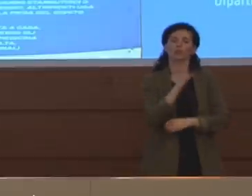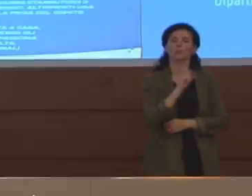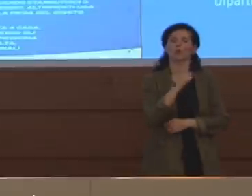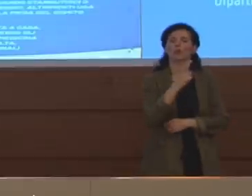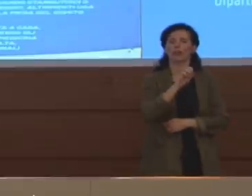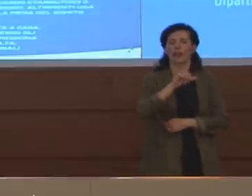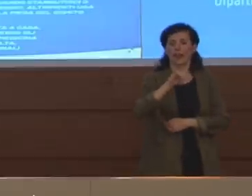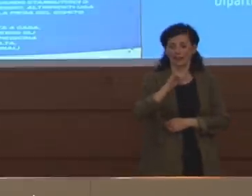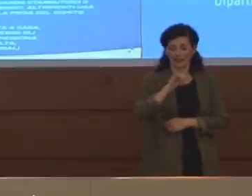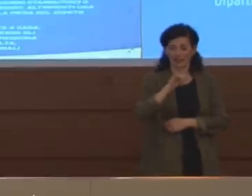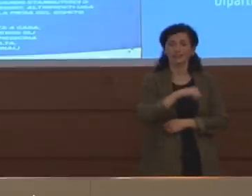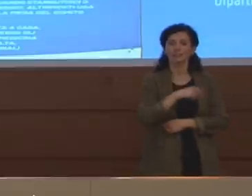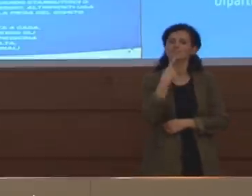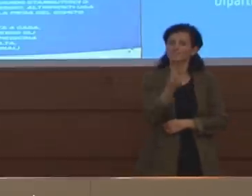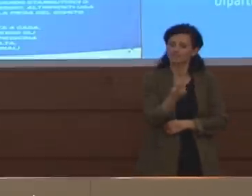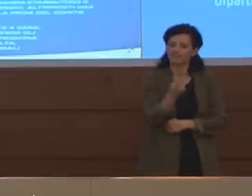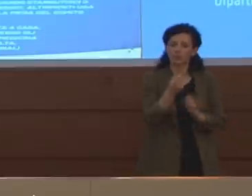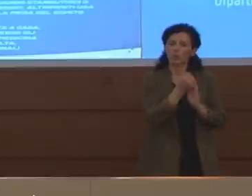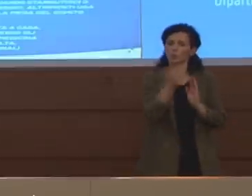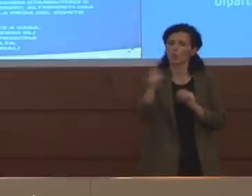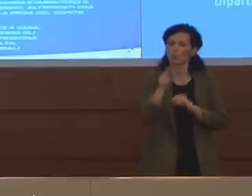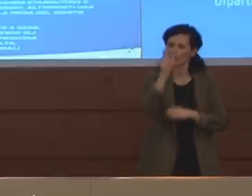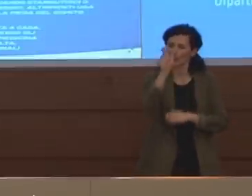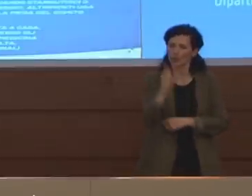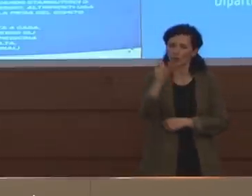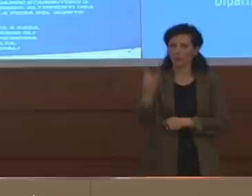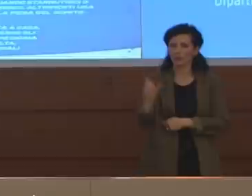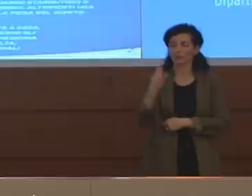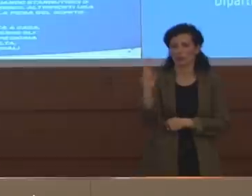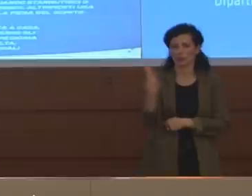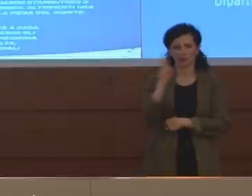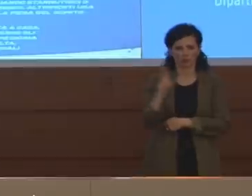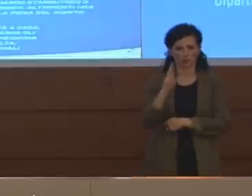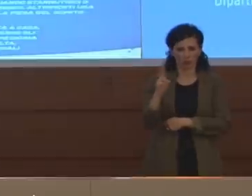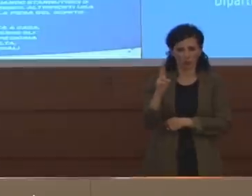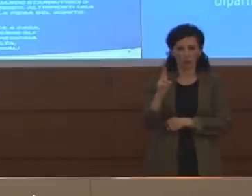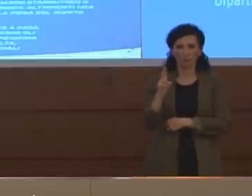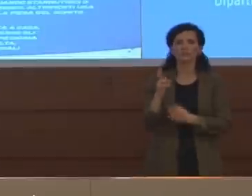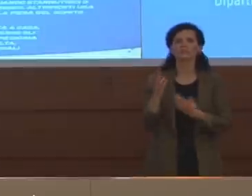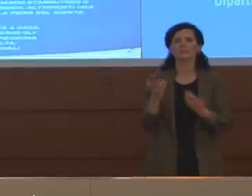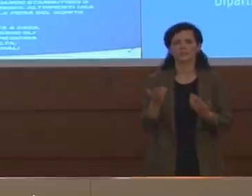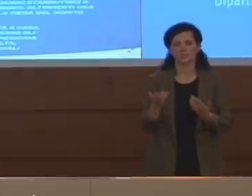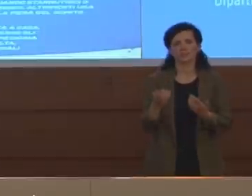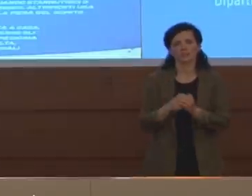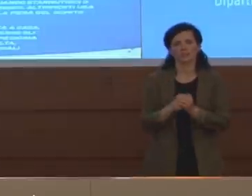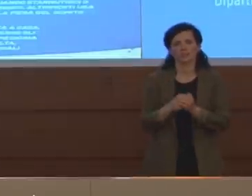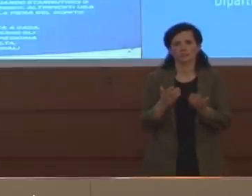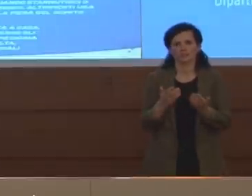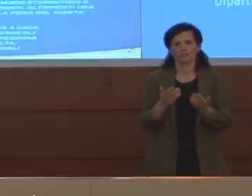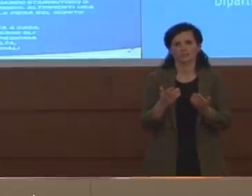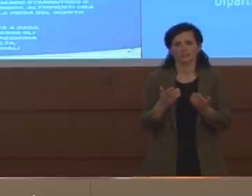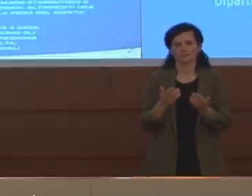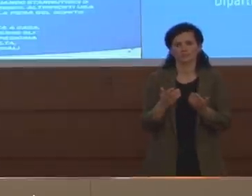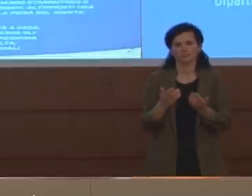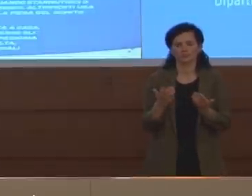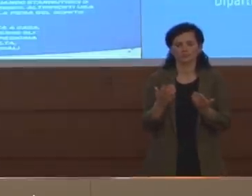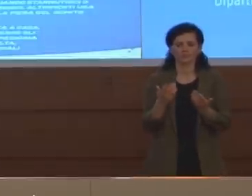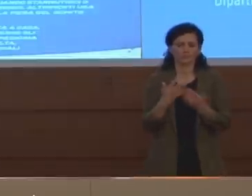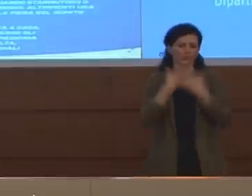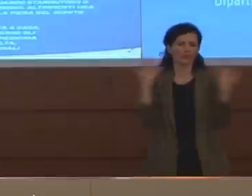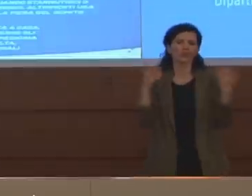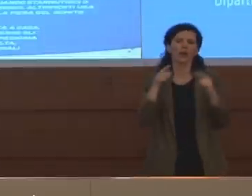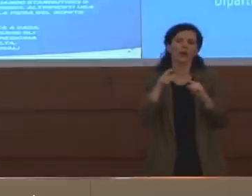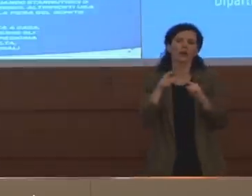Allora, lo uso il numero dei deceduti, oltre che evidentemente per rendere loro